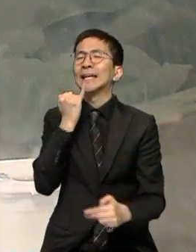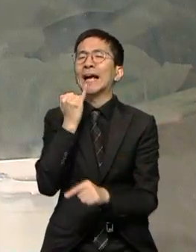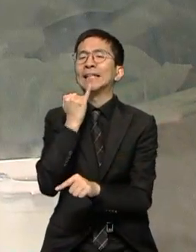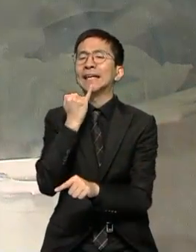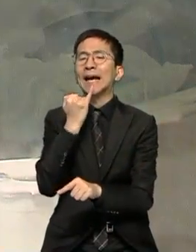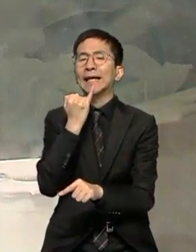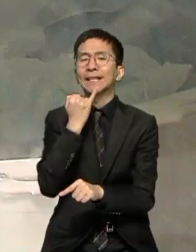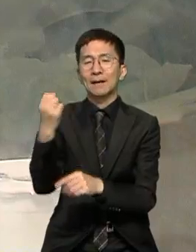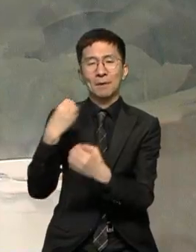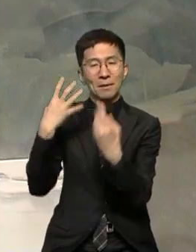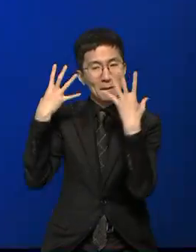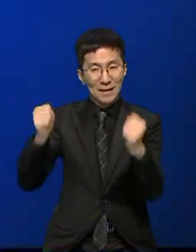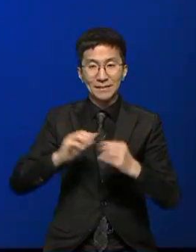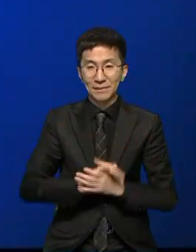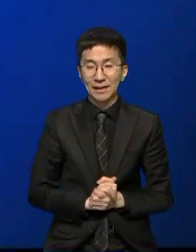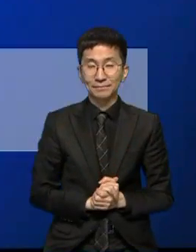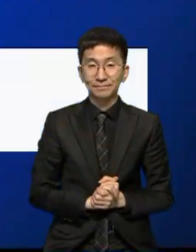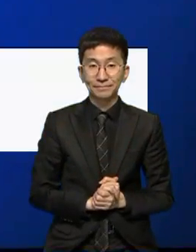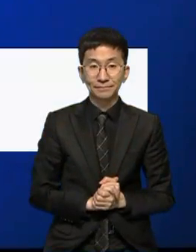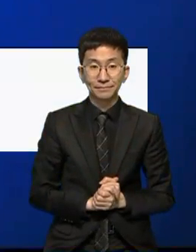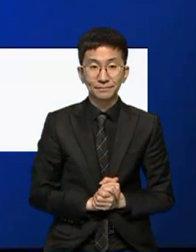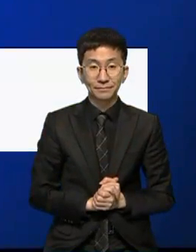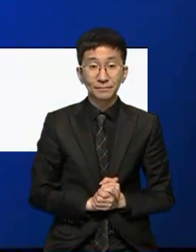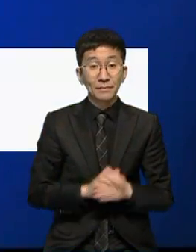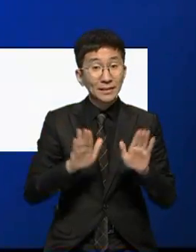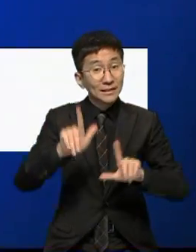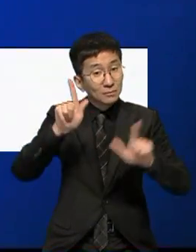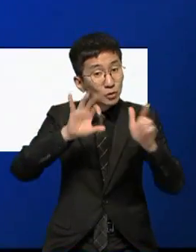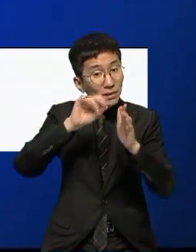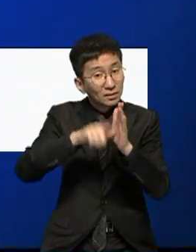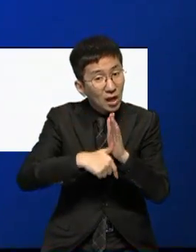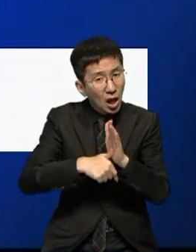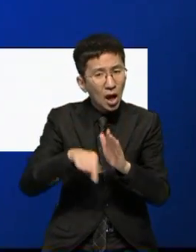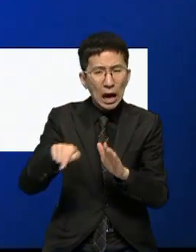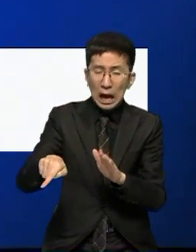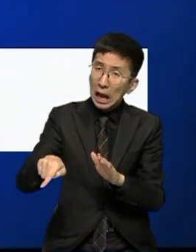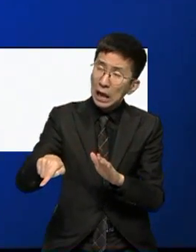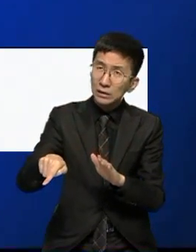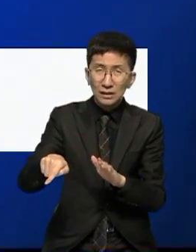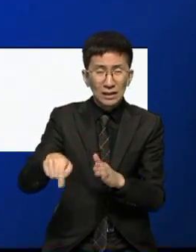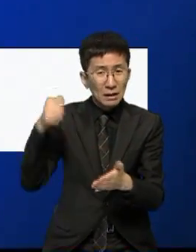잇따르고 있습니다.